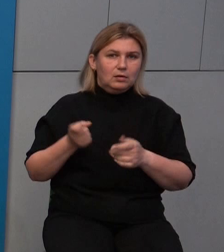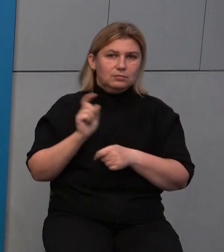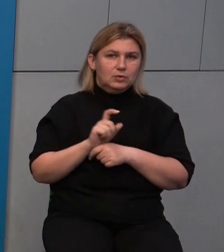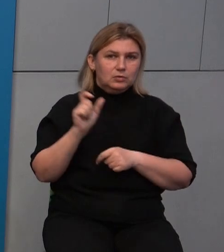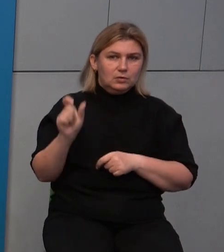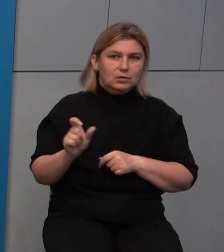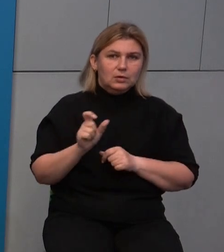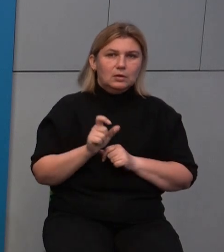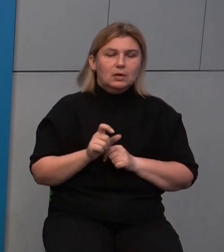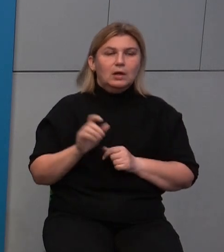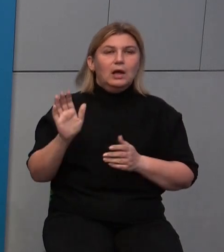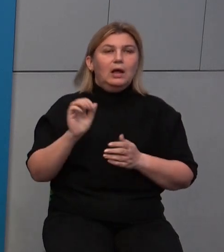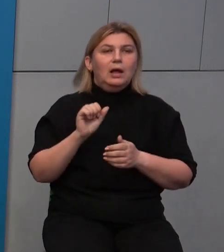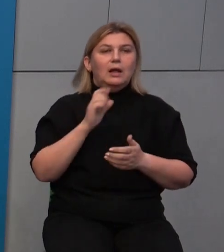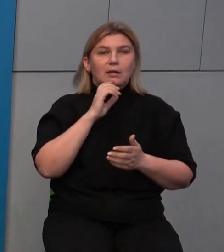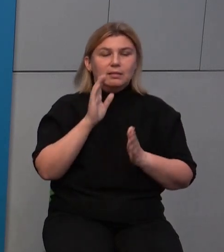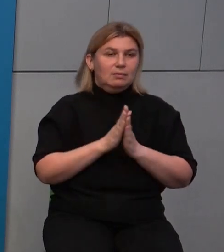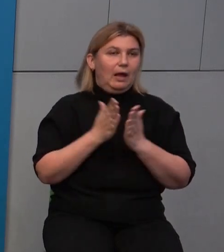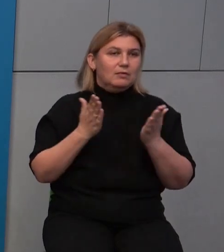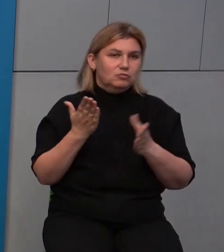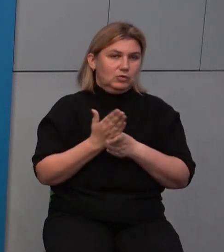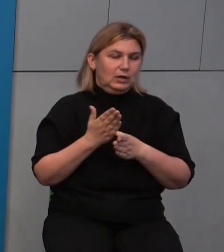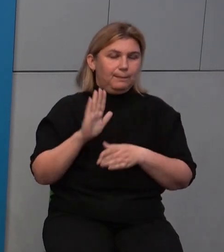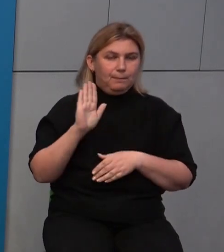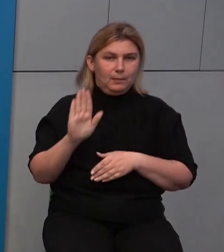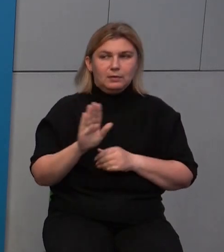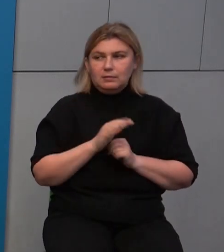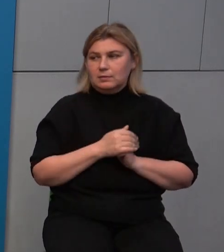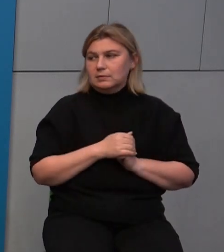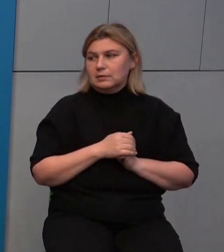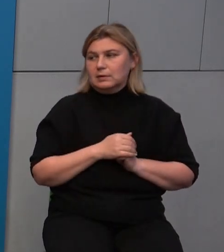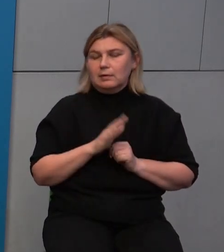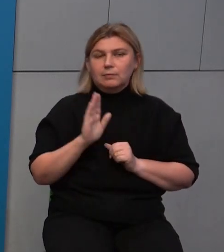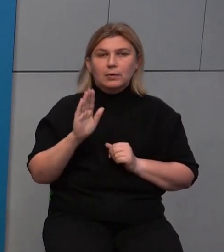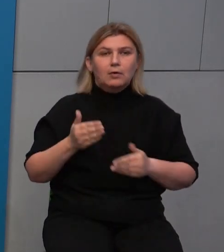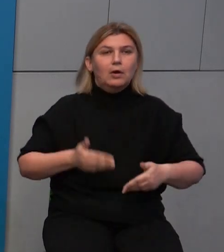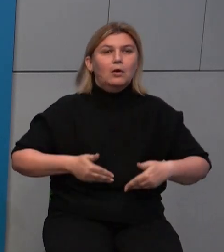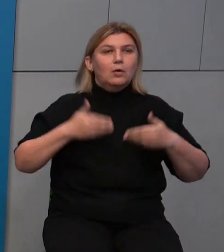Niemniej teczkę mu założono, mimo tego, że miał napisane, że urodził się,